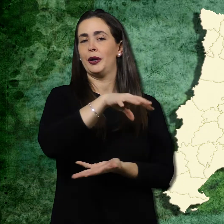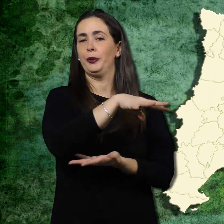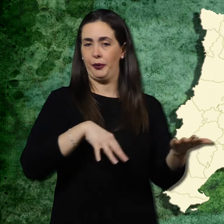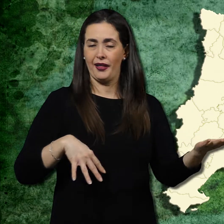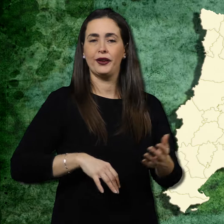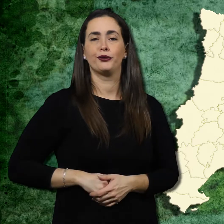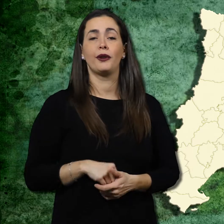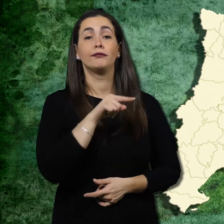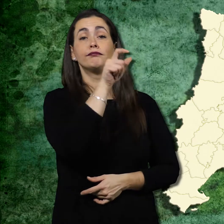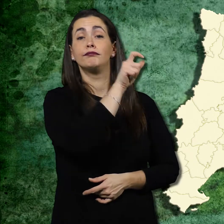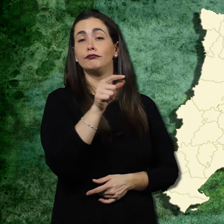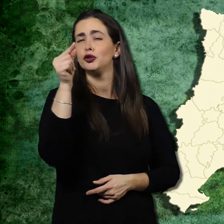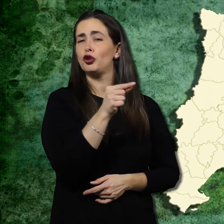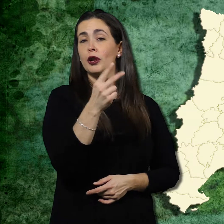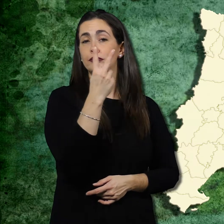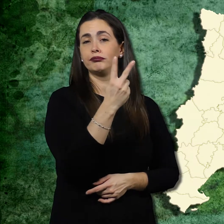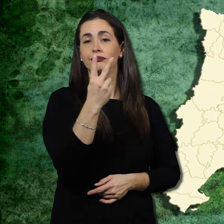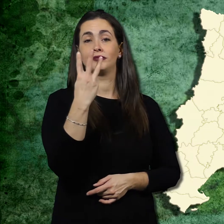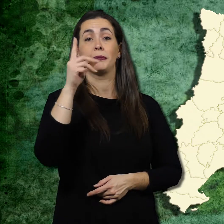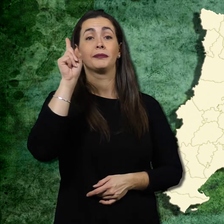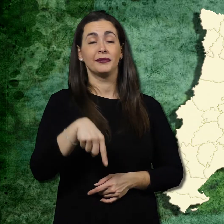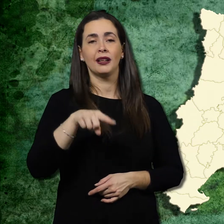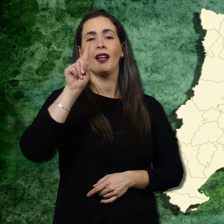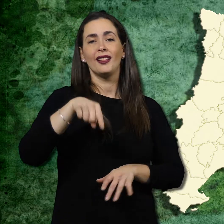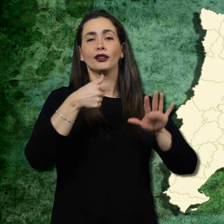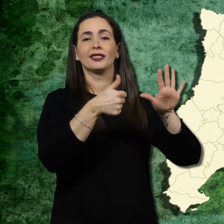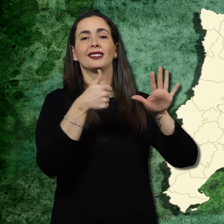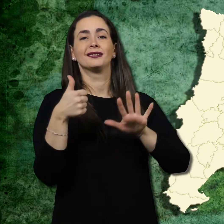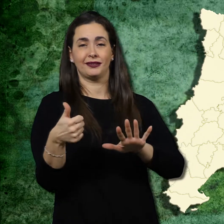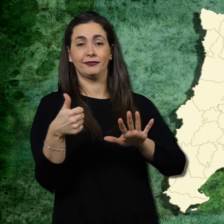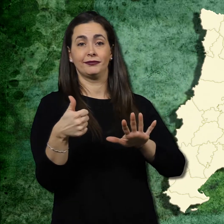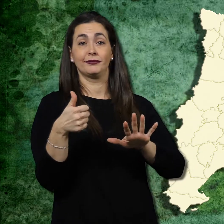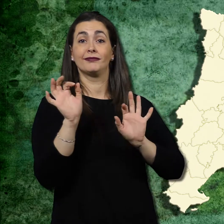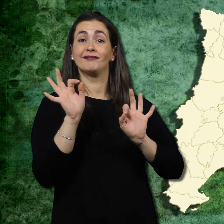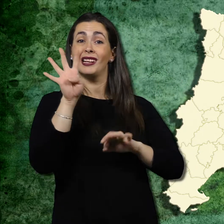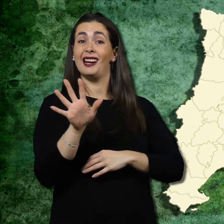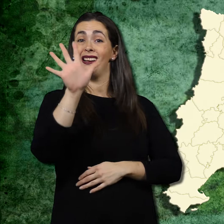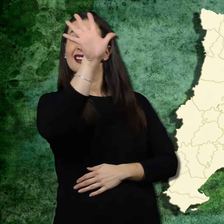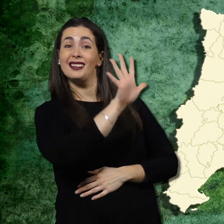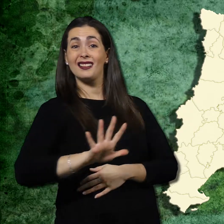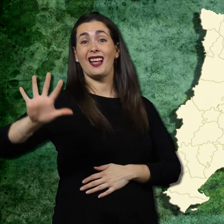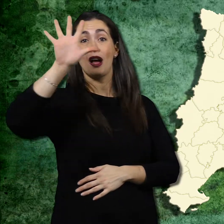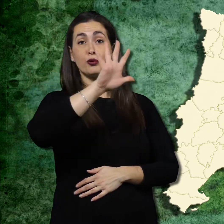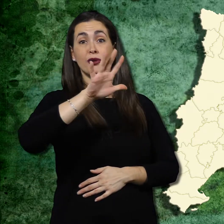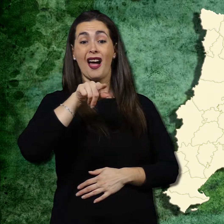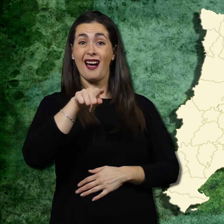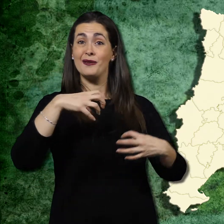Comarca: Barcelonès. Població: 223.166 habitants.